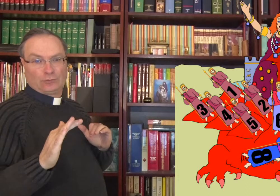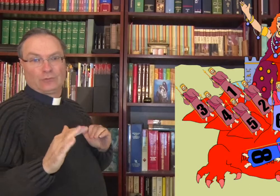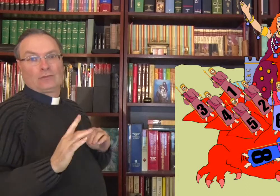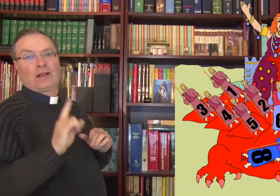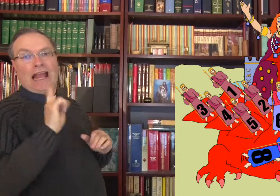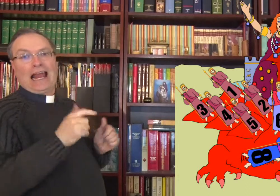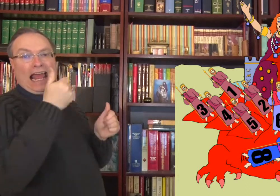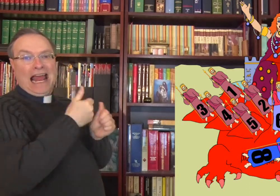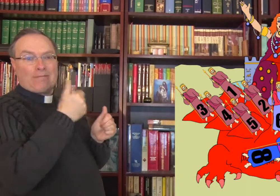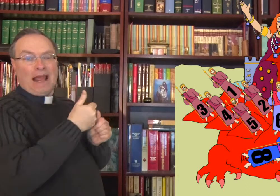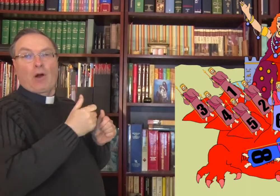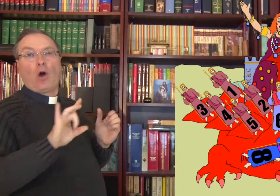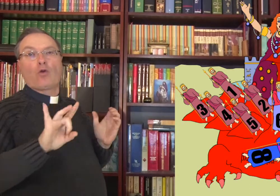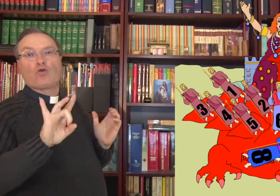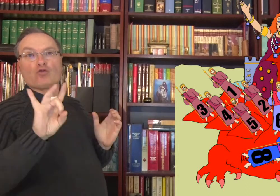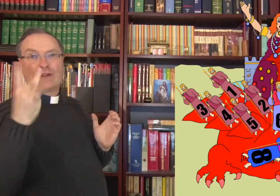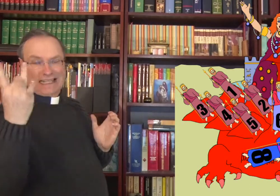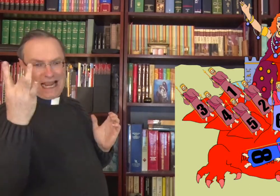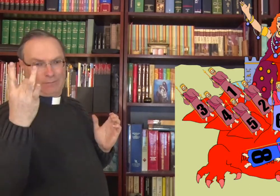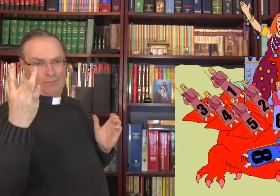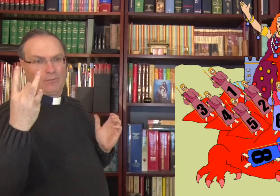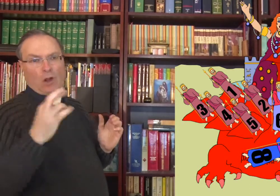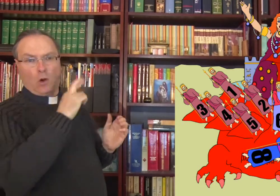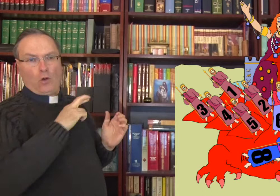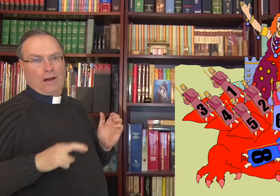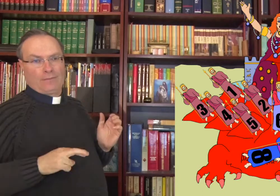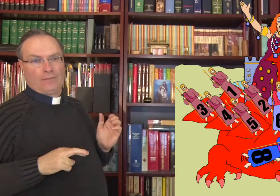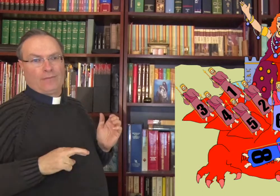elle est elle-même un huitième roi;